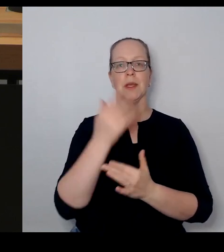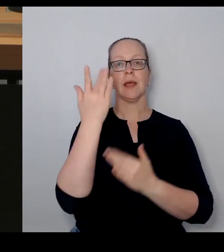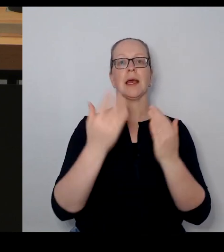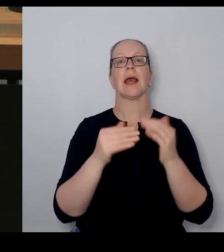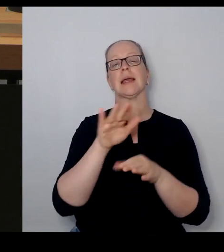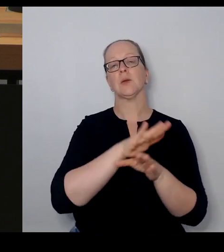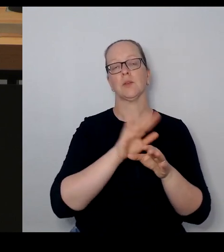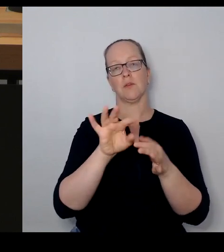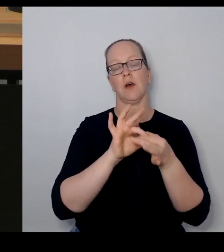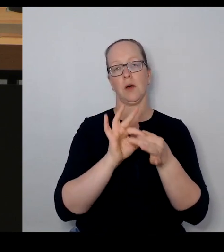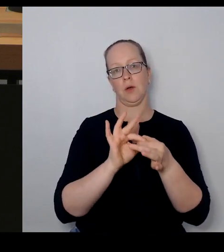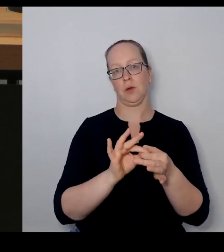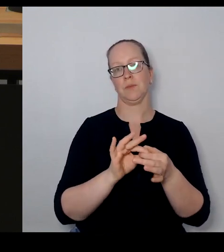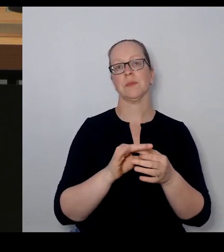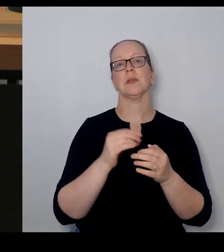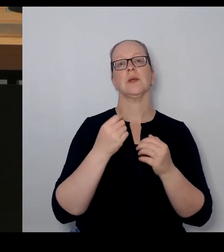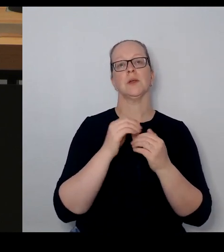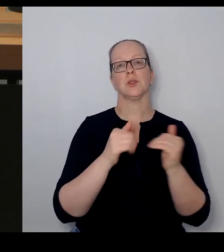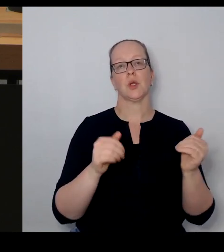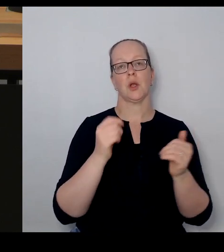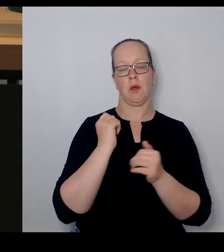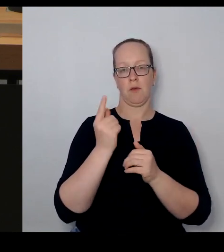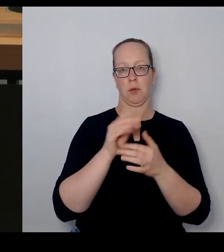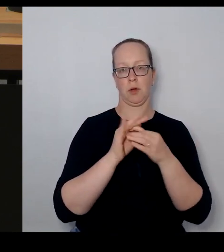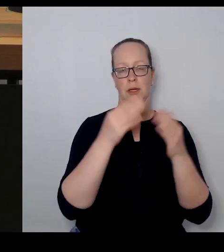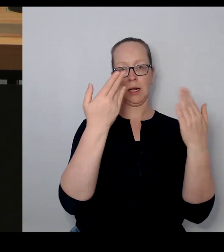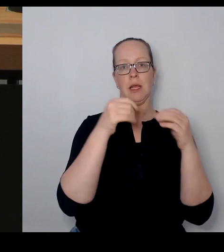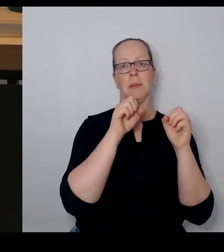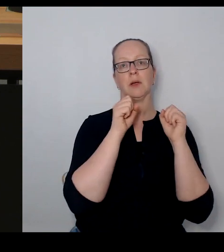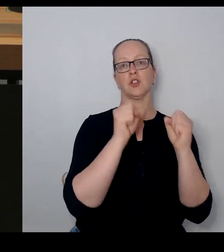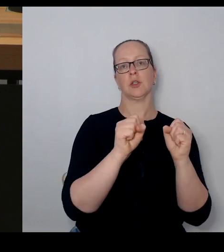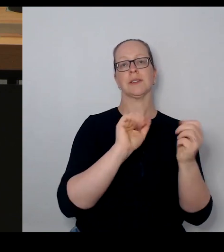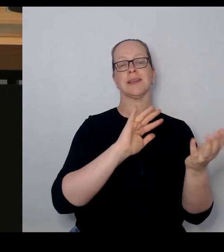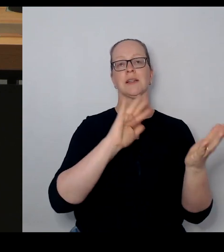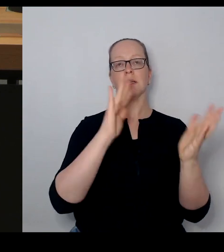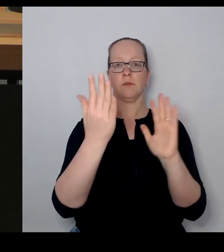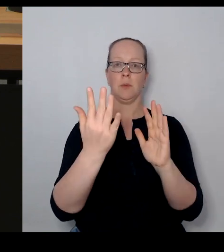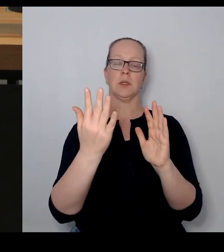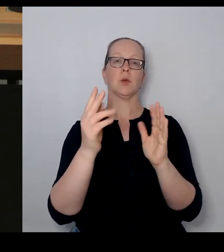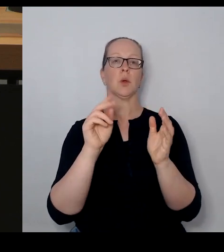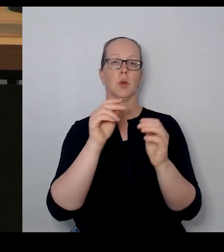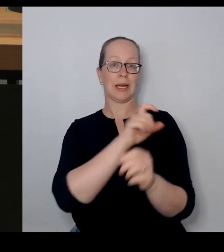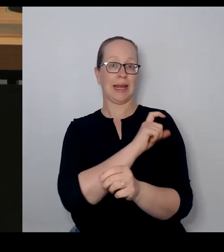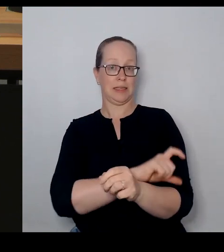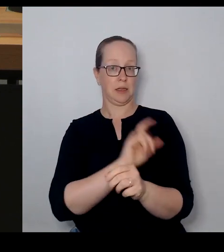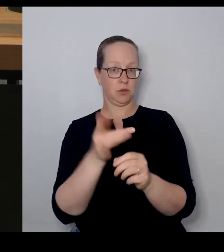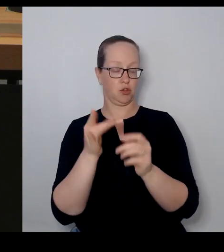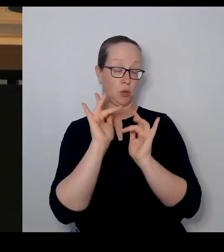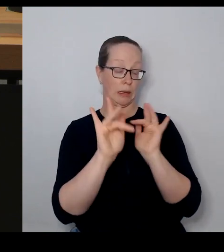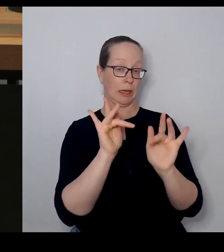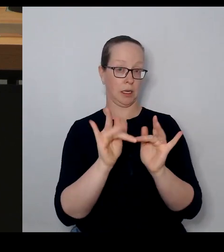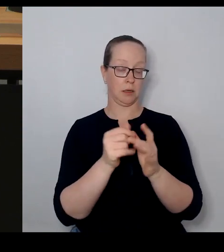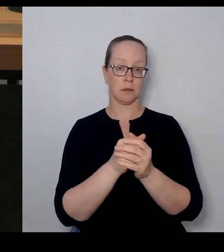Der Senat hatte, wie Sie alle wissen, den Gesetzentwurf während der Haushaltsberatungen eingebracht Nun hat sich jedoch seit dem Gesetzesentwurf die